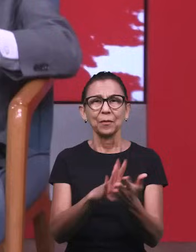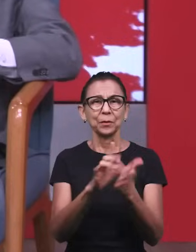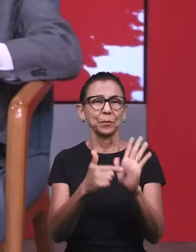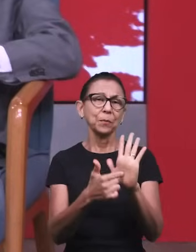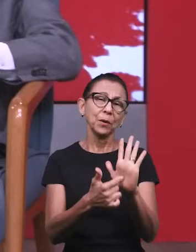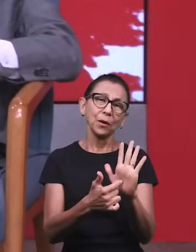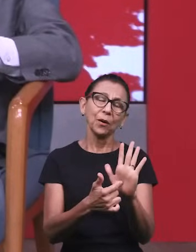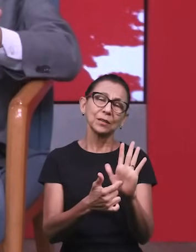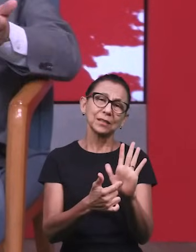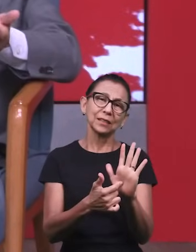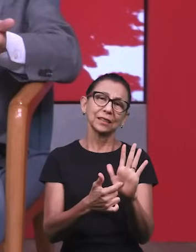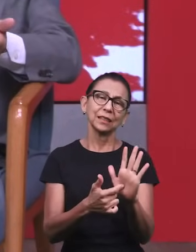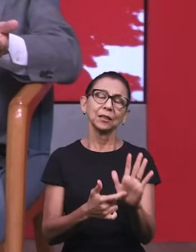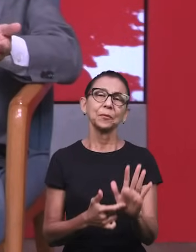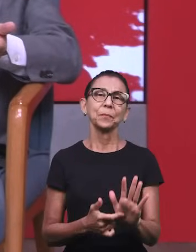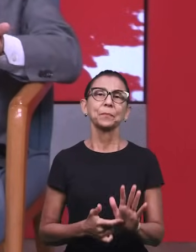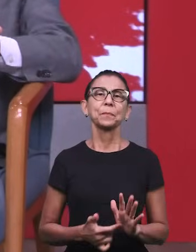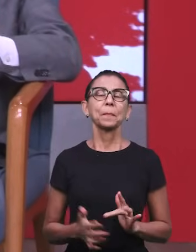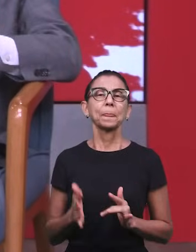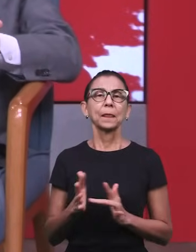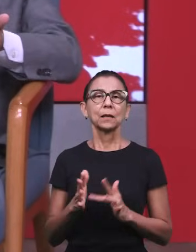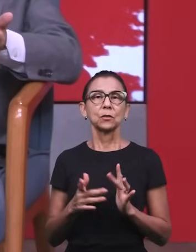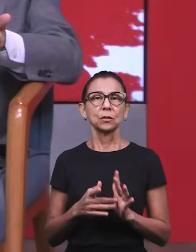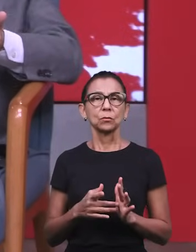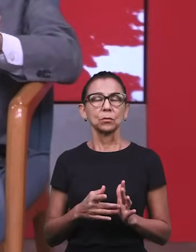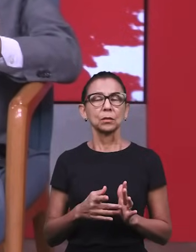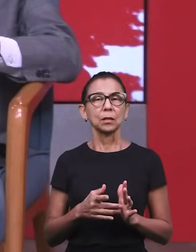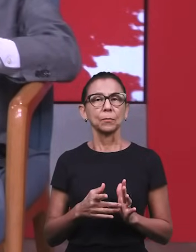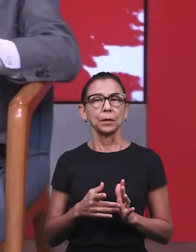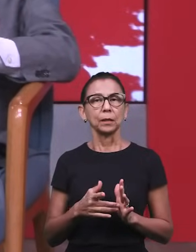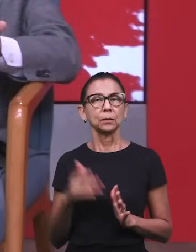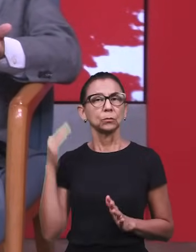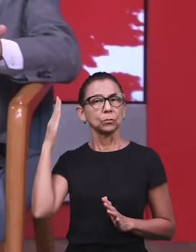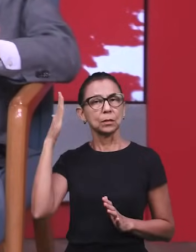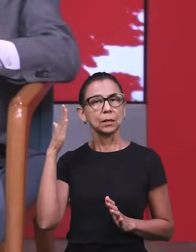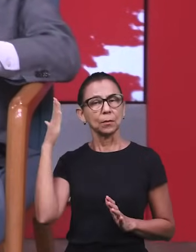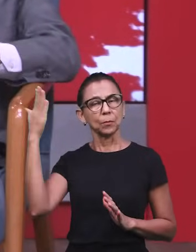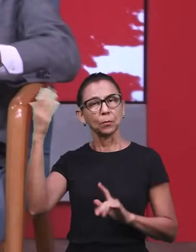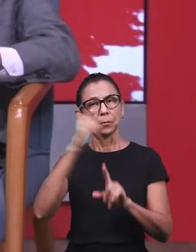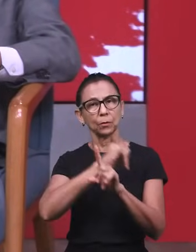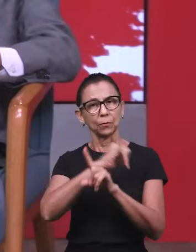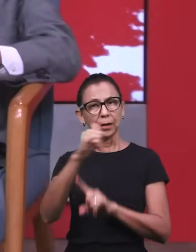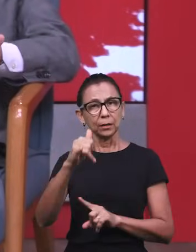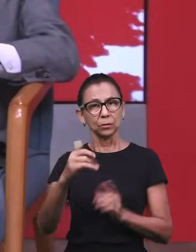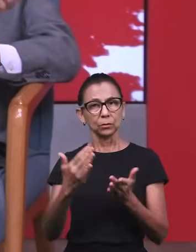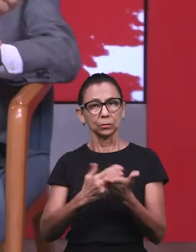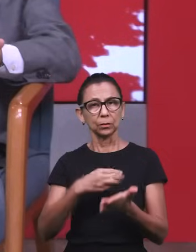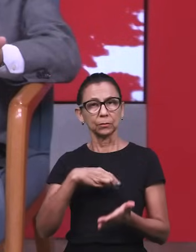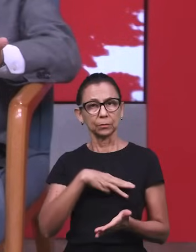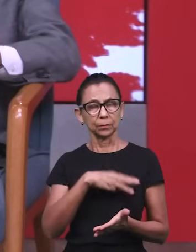palavra aquilo que Jesus falou no Sermão Profético de Mateus 24 tá na na palavra a pandemia que houve